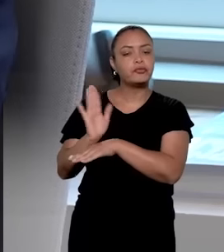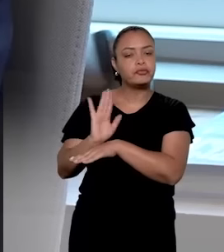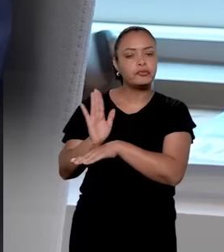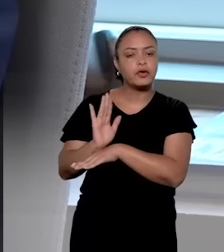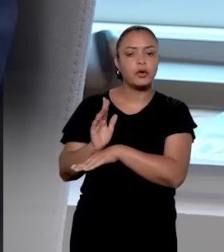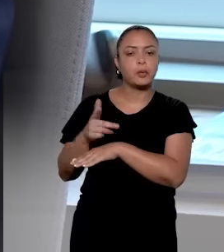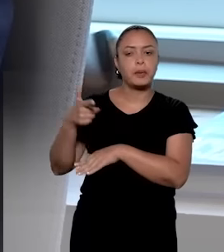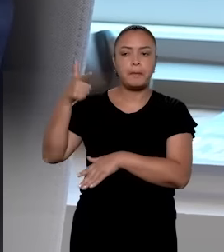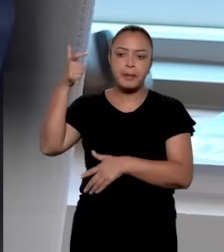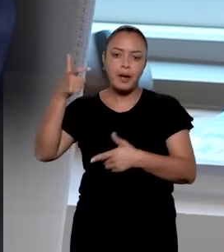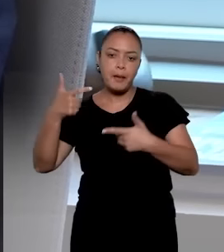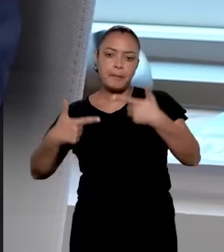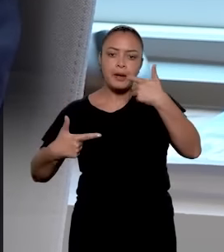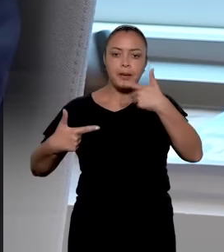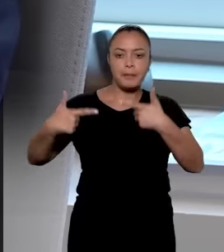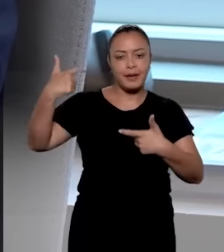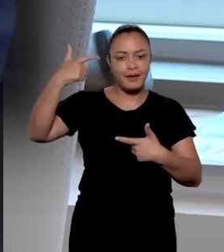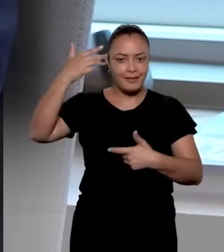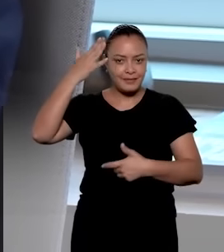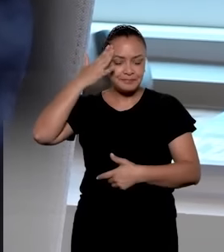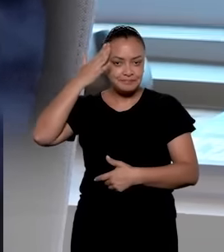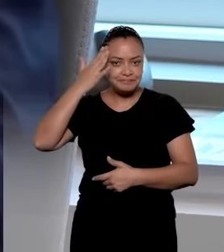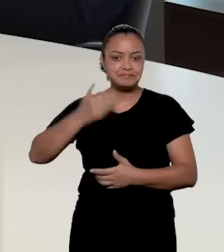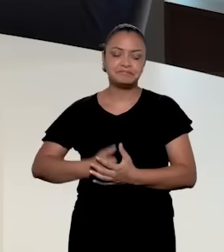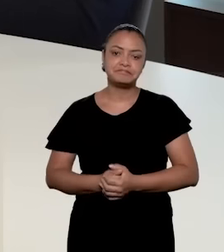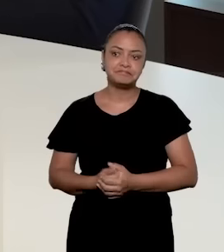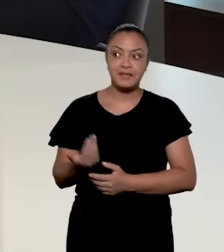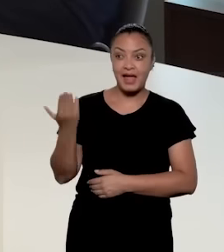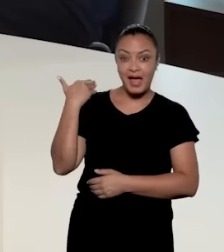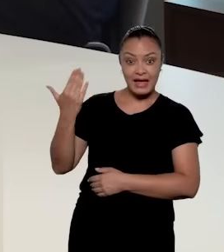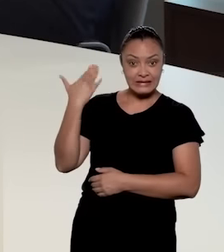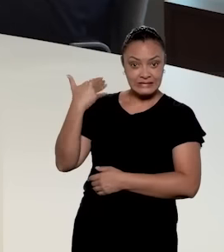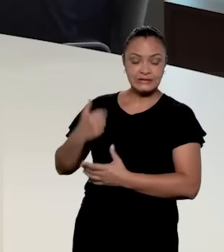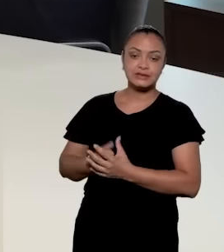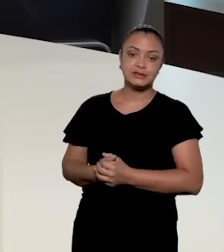Charlton Heston, Kirk Douglas, John Wayne... O que era aquilo? Era a mostra da conquista